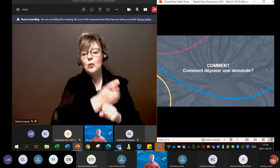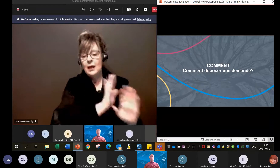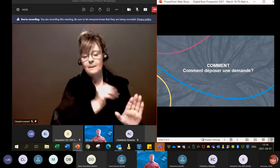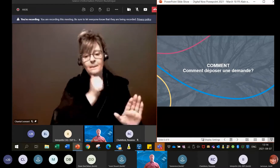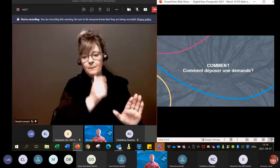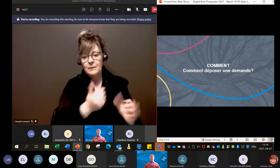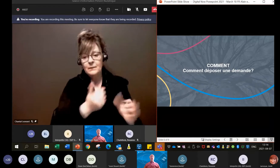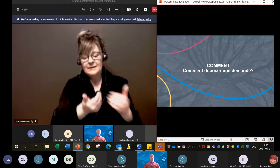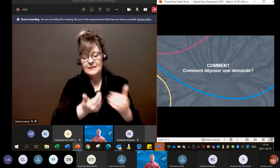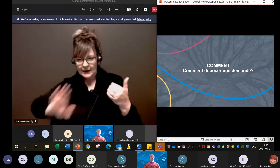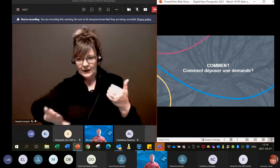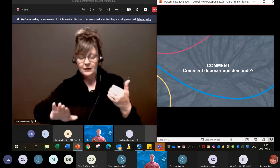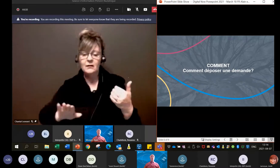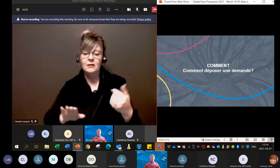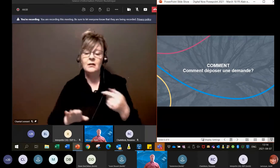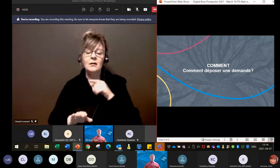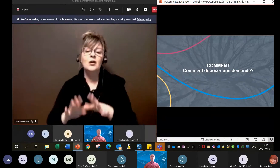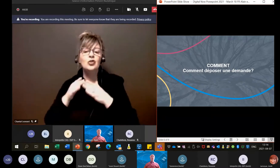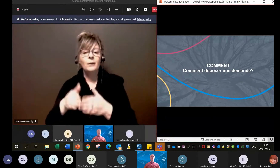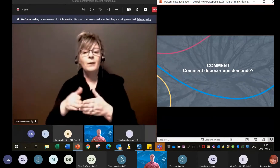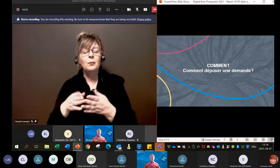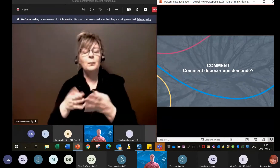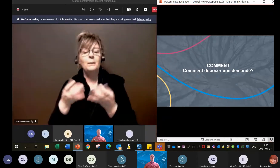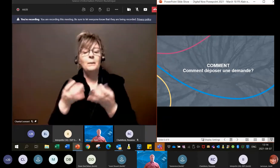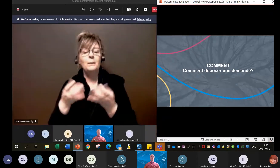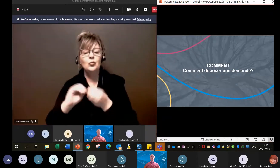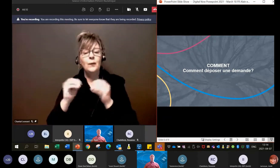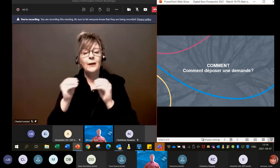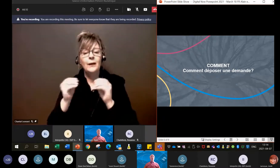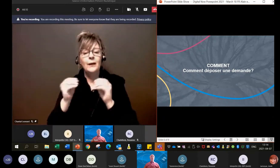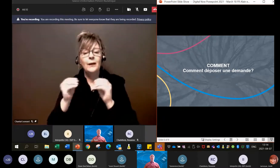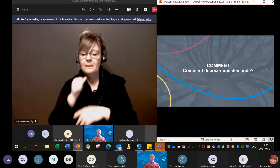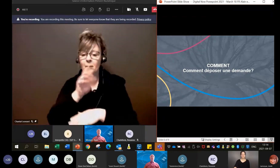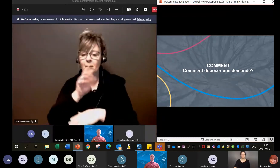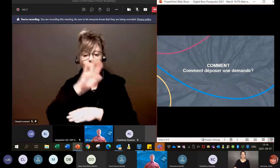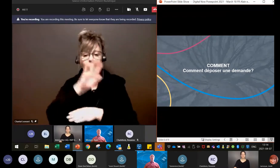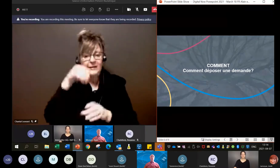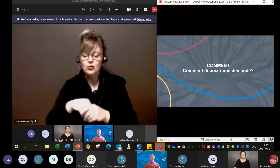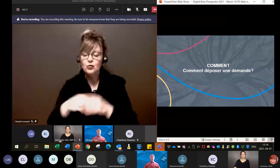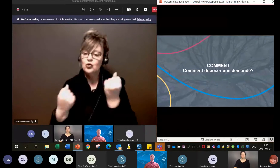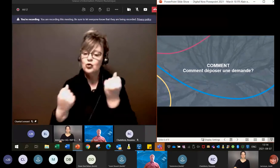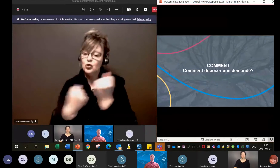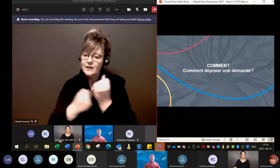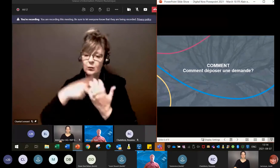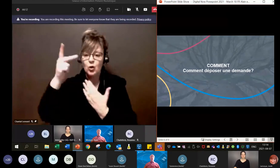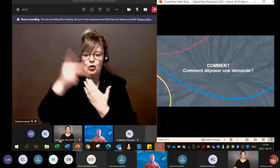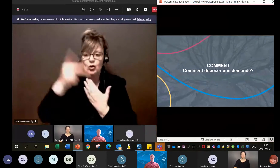numérique ne compte pas non plus dans le nombre de subventions de projets